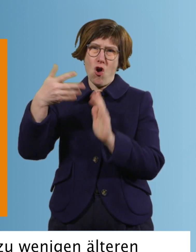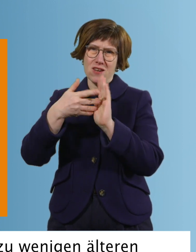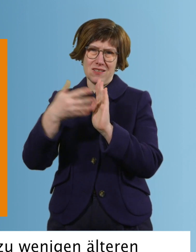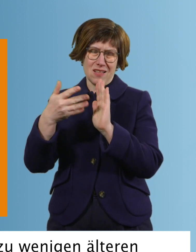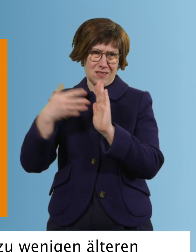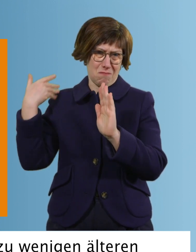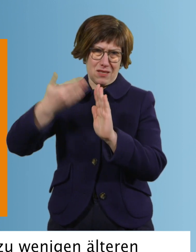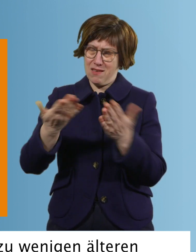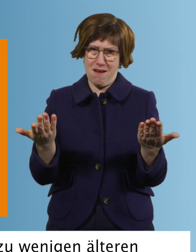Menschen getestet wurde.